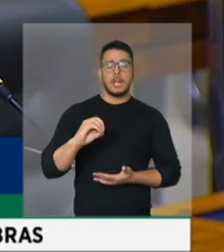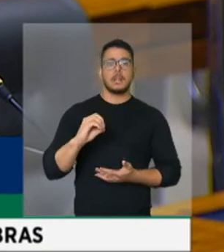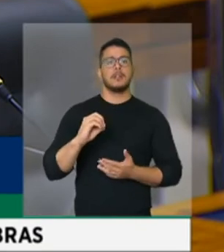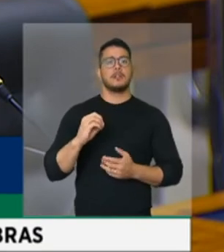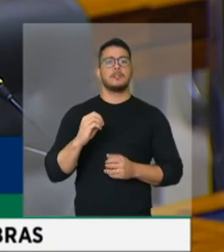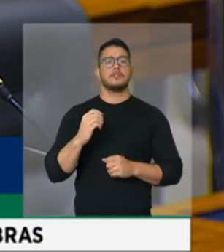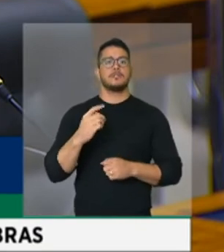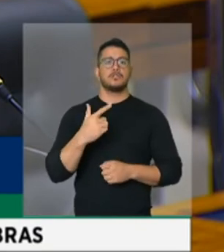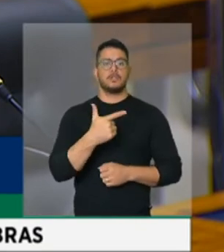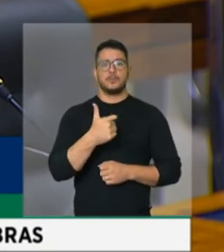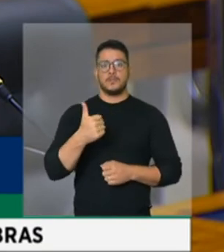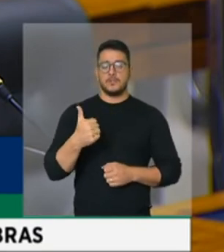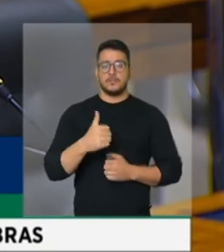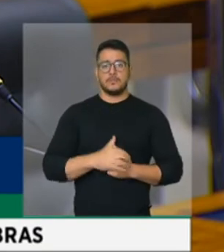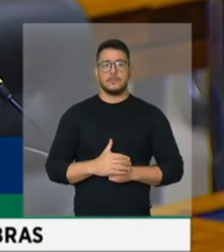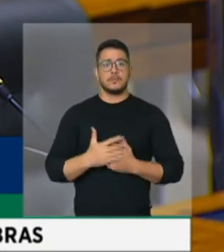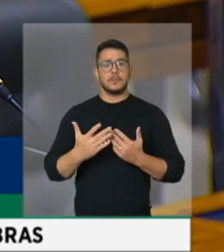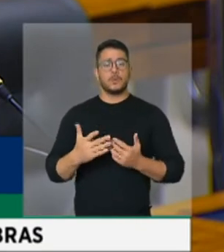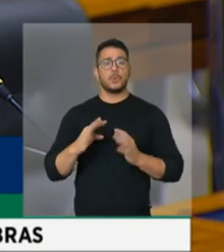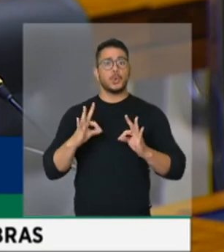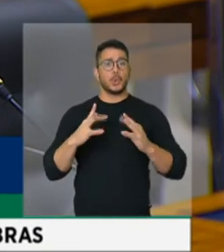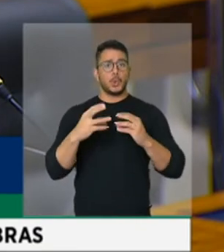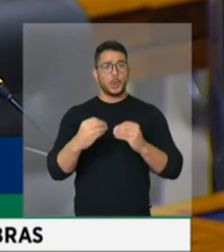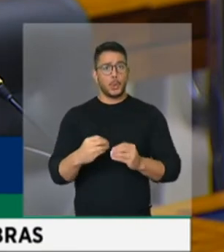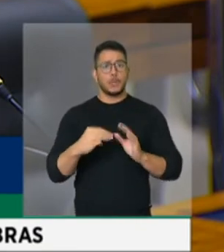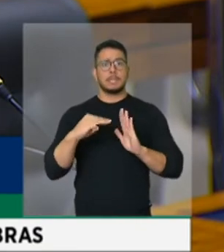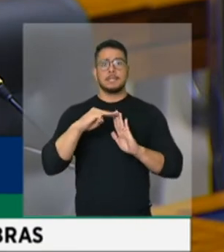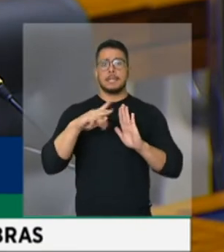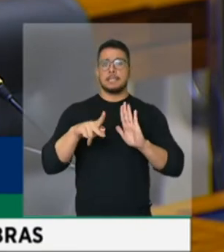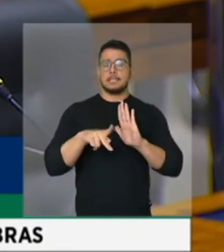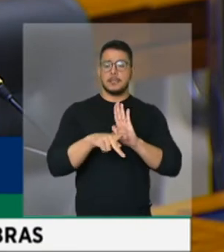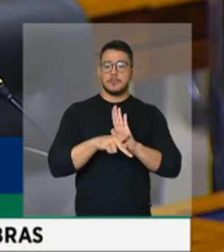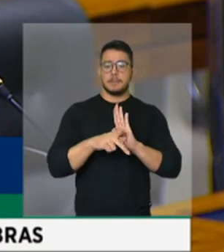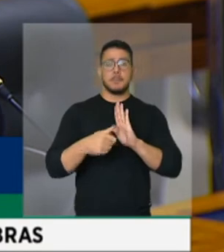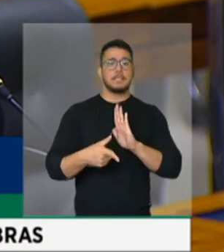DE 2020 E MPS 1027, 1028, 1029 E 1030 DE 2021 E REFERIDAS MPS SEJAM APRECIADAS, DEPUTADA